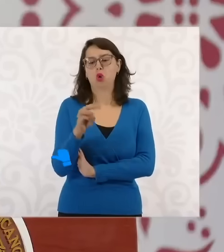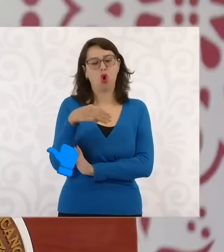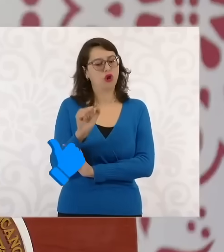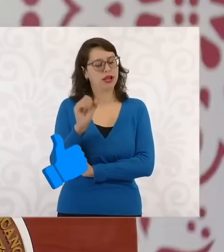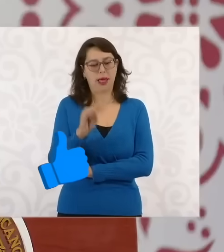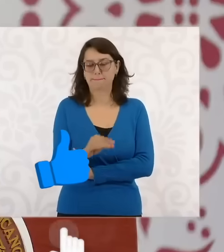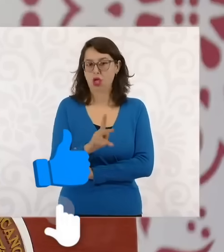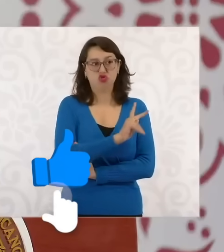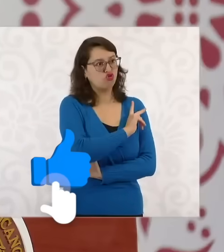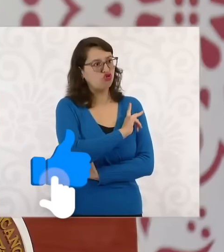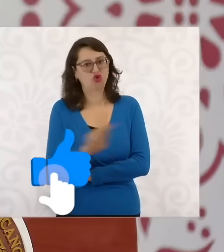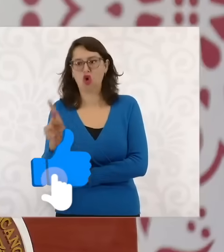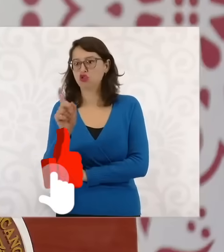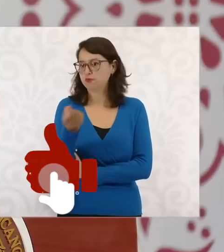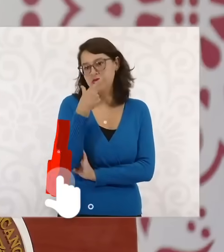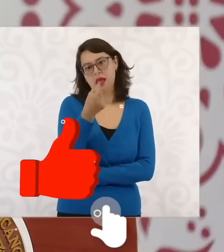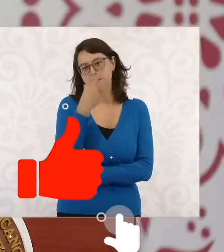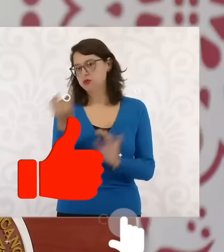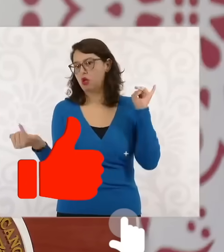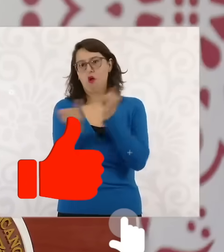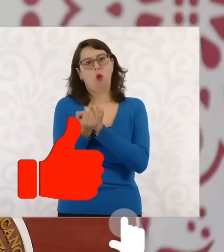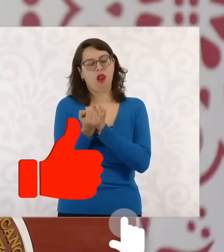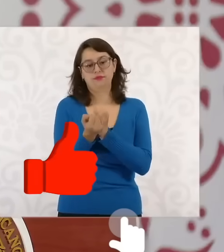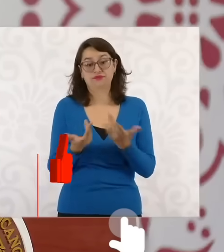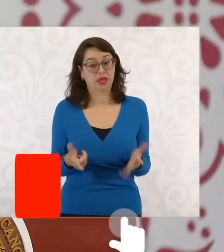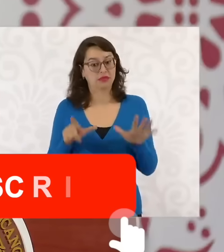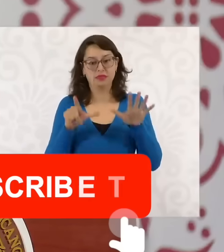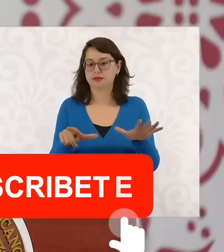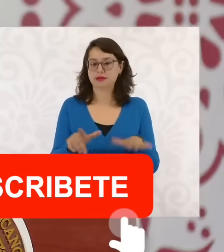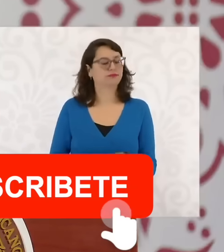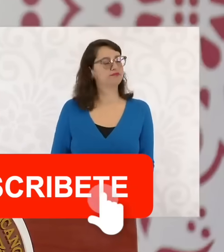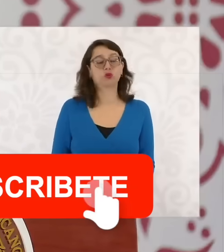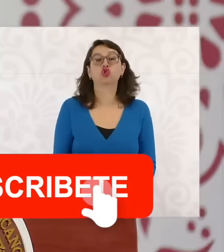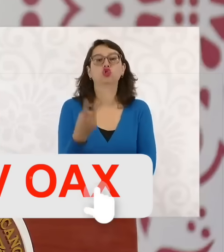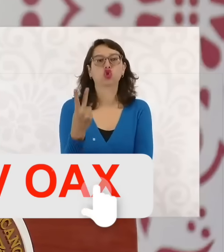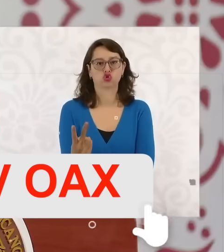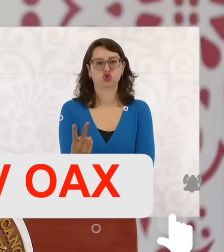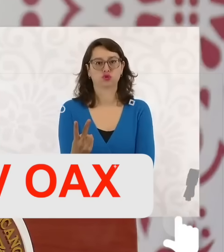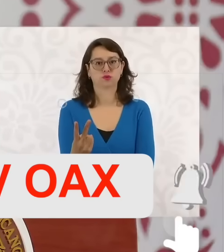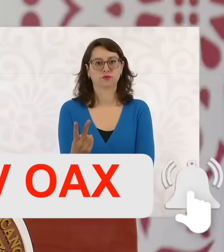del bienestar no hay 17 antihensivos, están los dos que están descritos en el PRONAM y